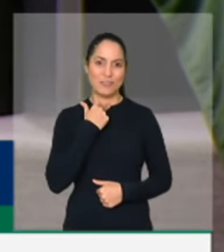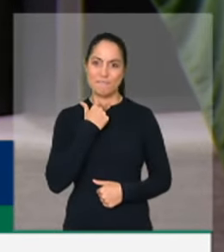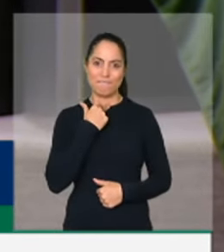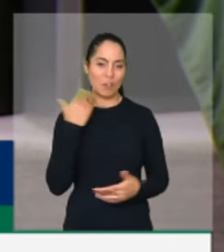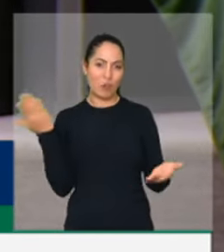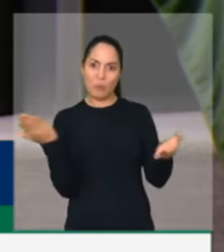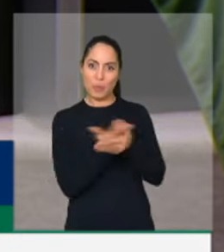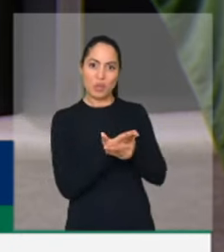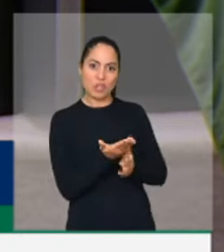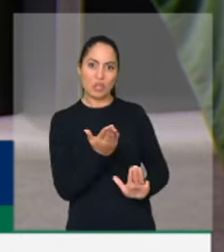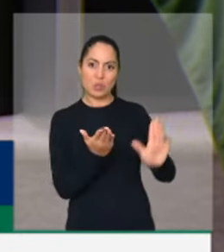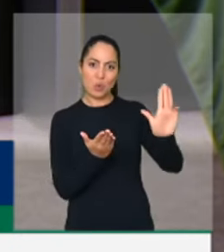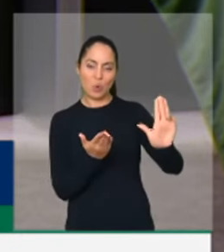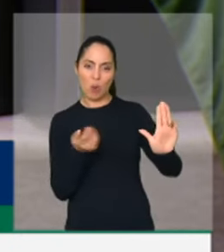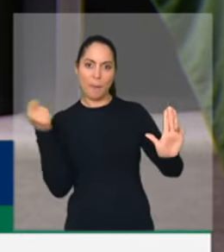ERA O JUIZ NATURAL. E, ALÉM DISSO, COMETEU VÁRIAS